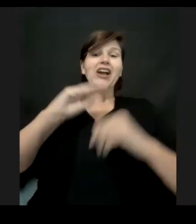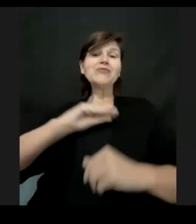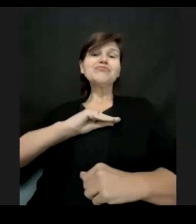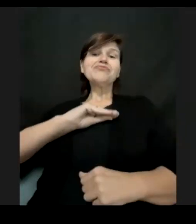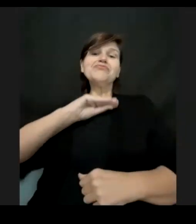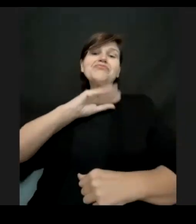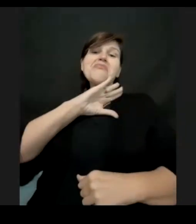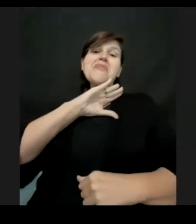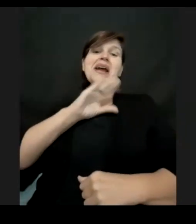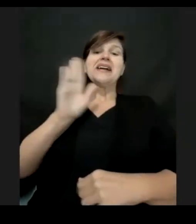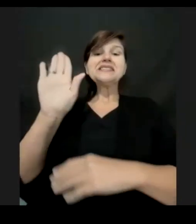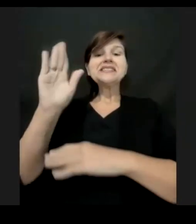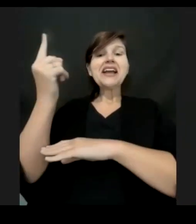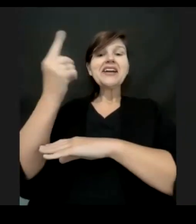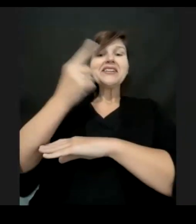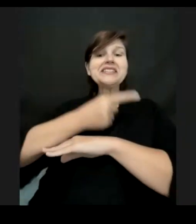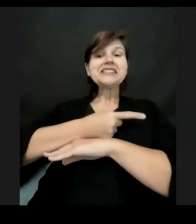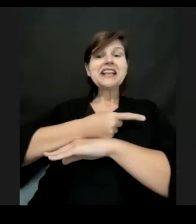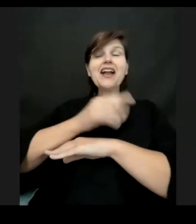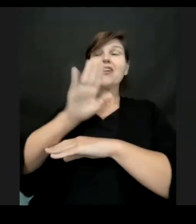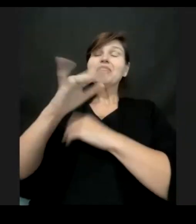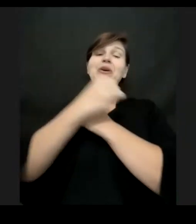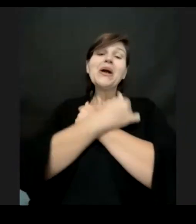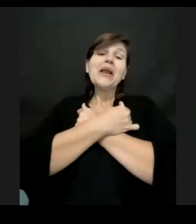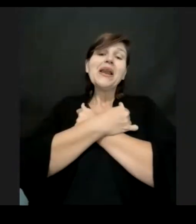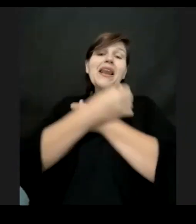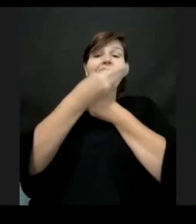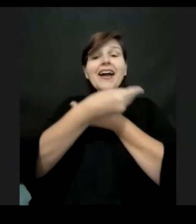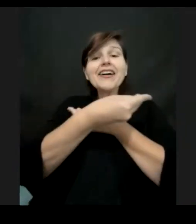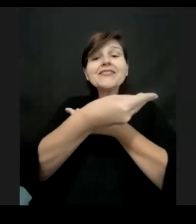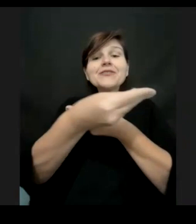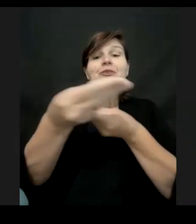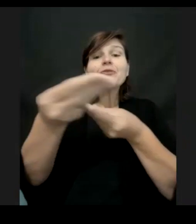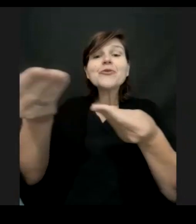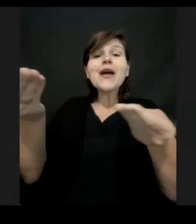So spread the love and joy around